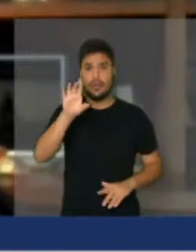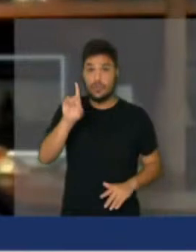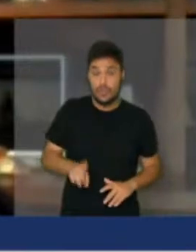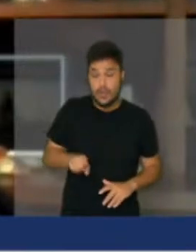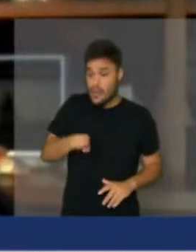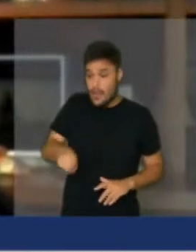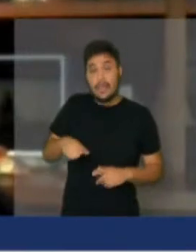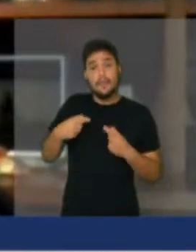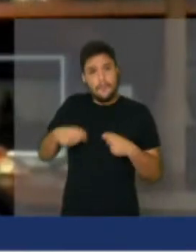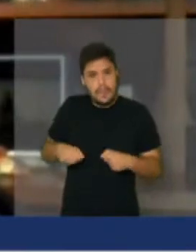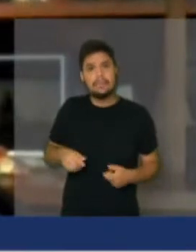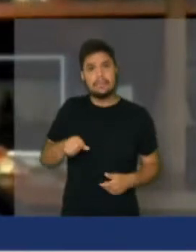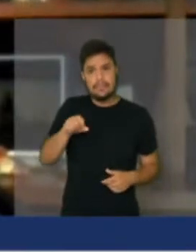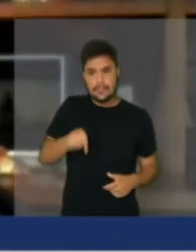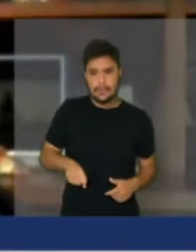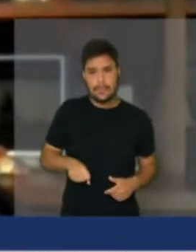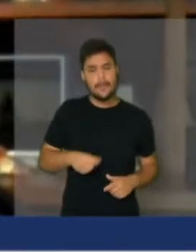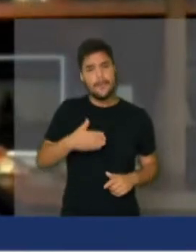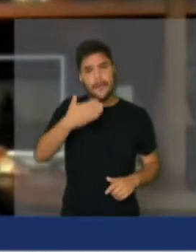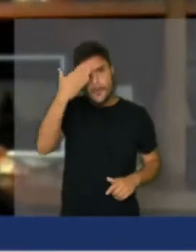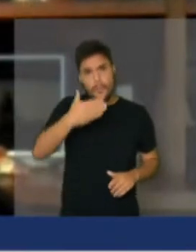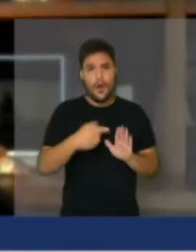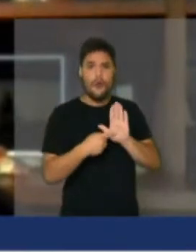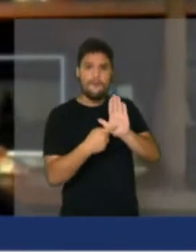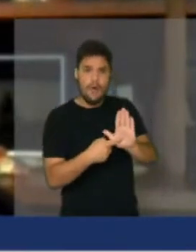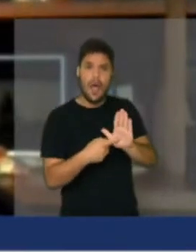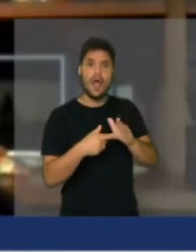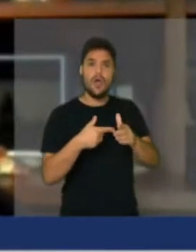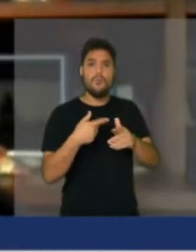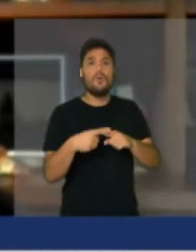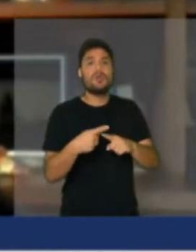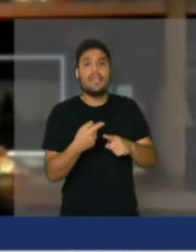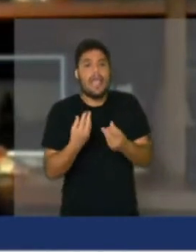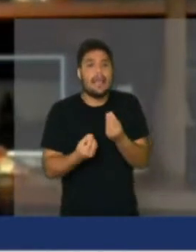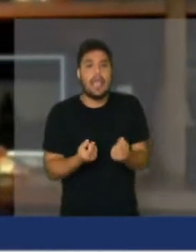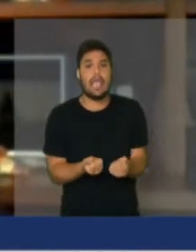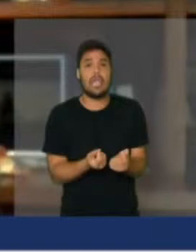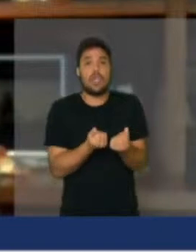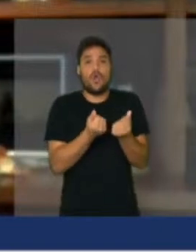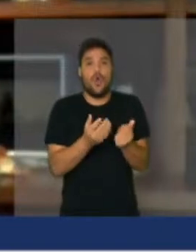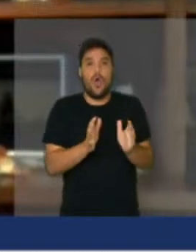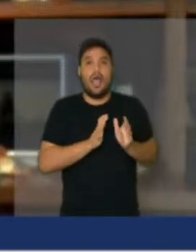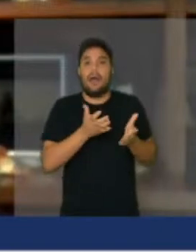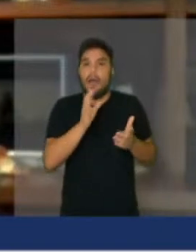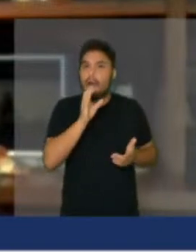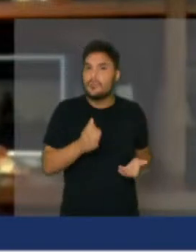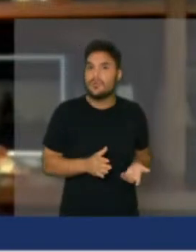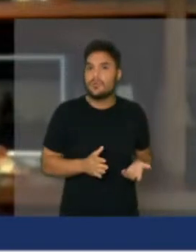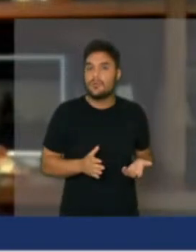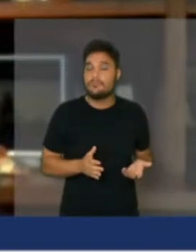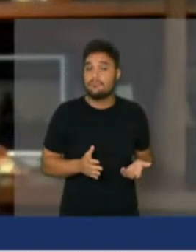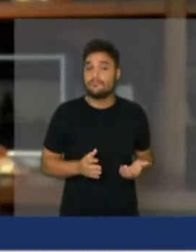PRECISA PRESTAR CONTAS DO SEU ENRIQUECIMENTO ILÍCITO. [DEPUTADO]: PRESIDENTE O GOVERNO. [PRESIDENTE]: VOU LÁ AGORA. [DEPUTADO]: GOVERNO